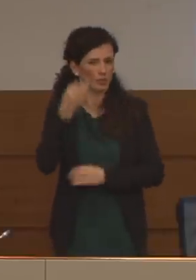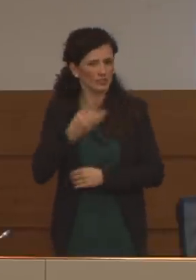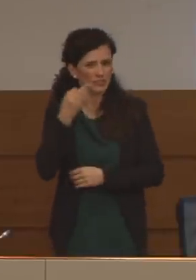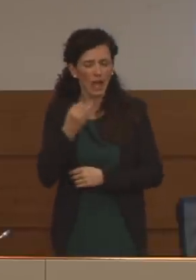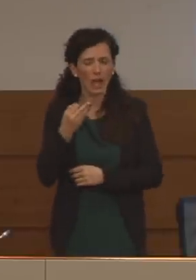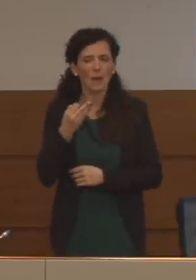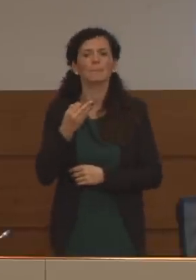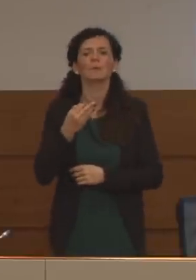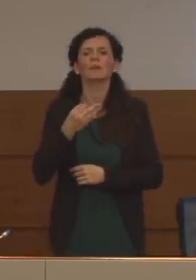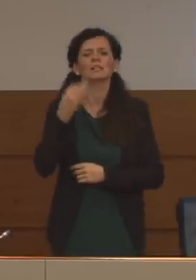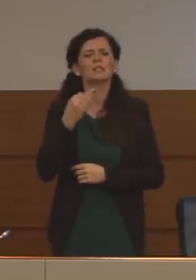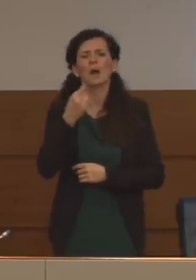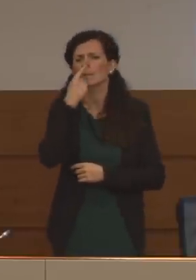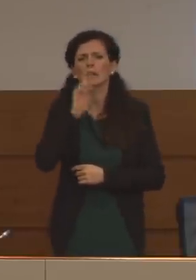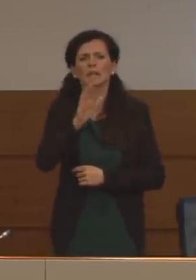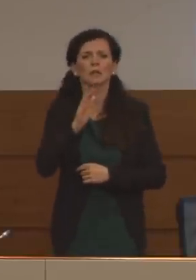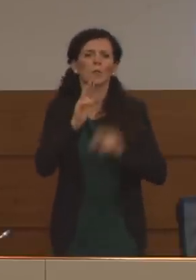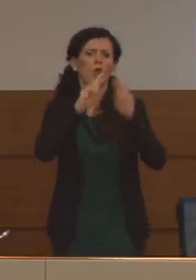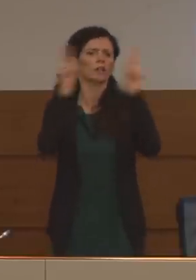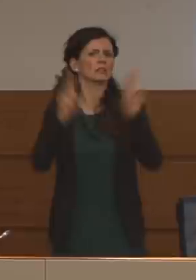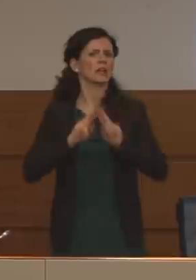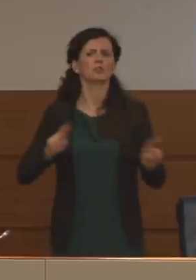livello internazionale.